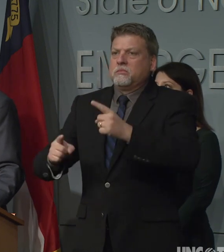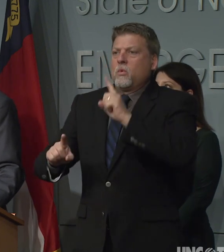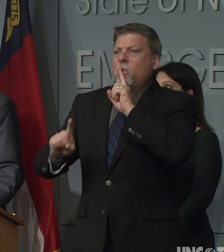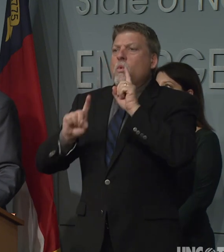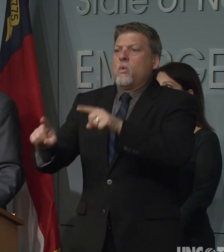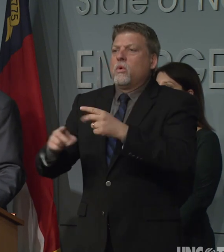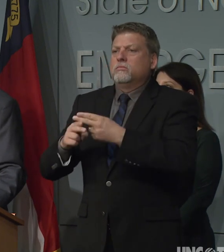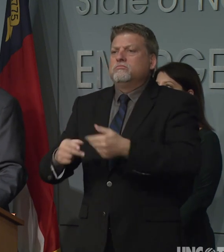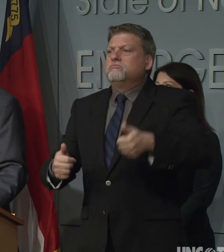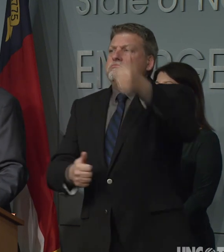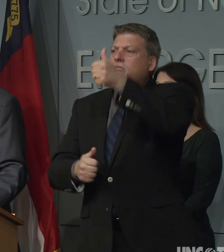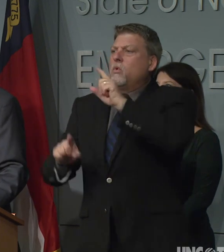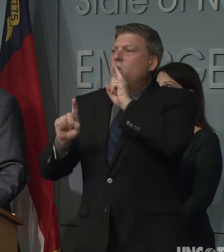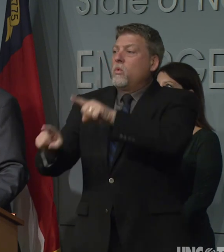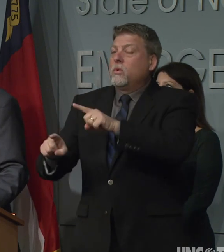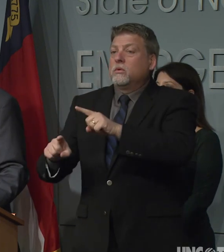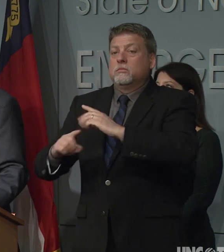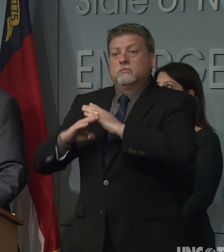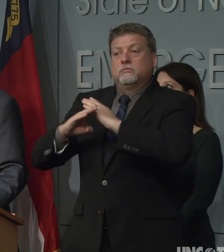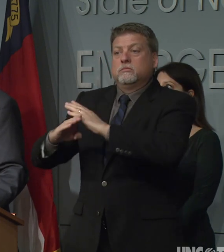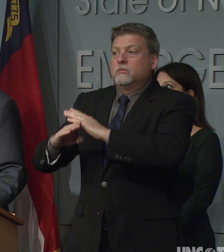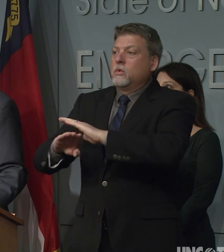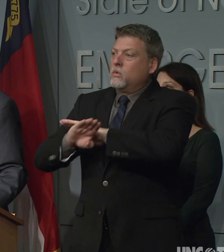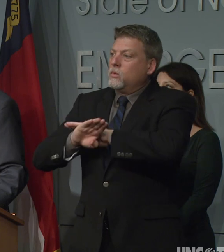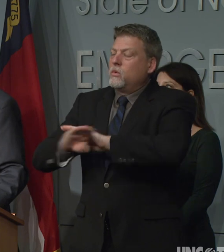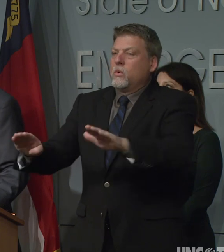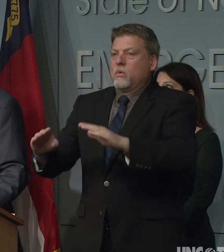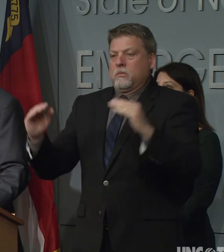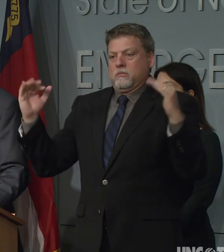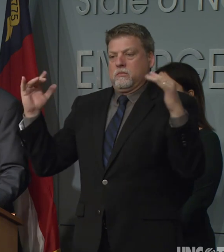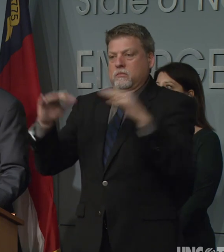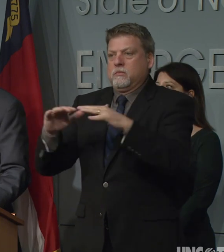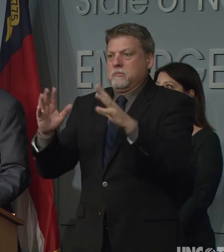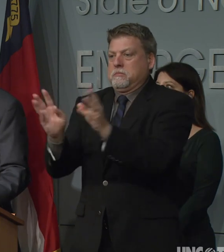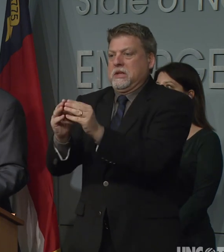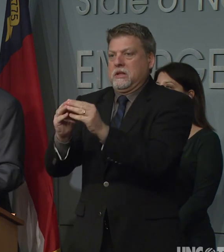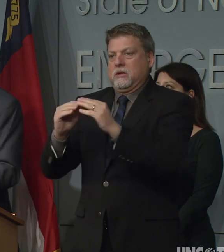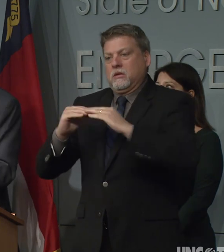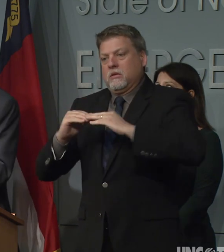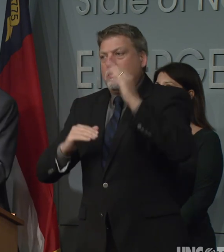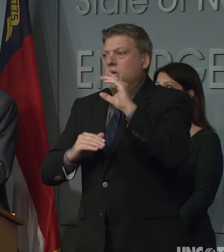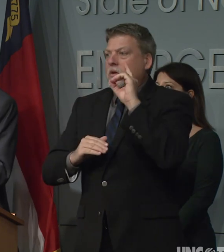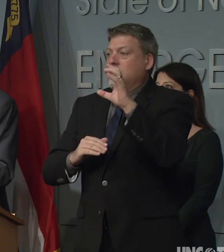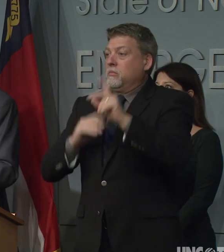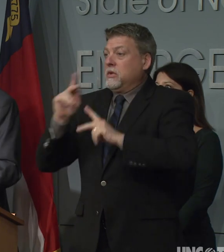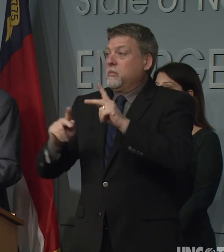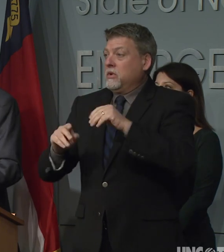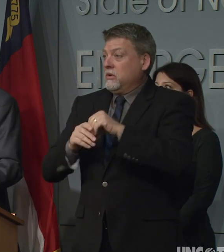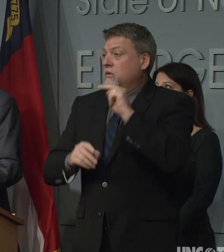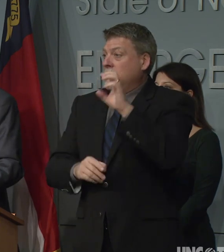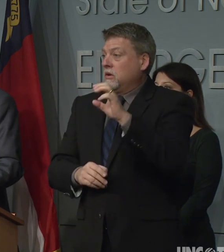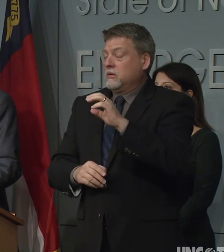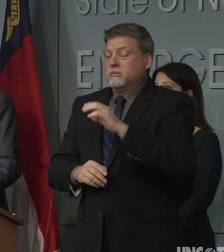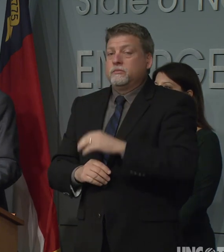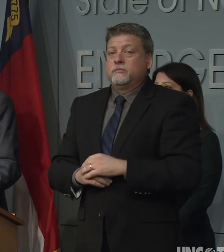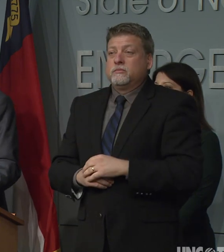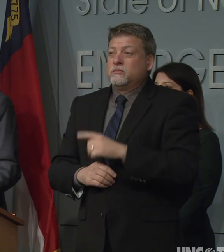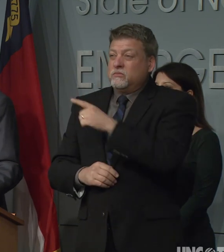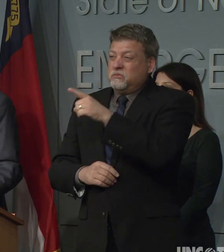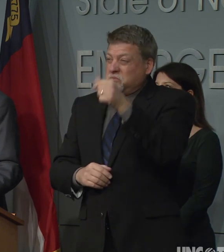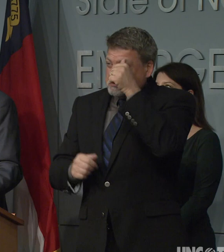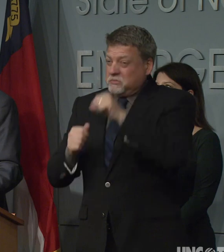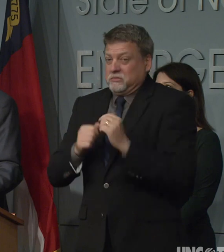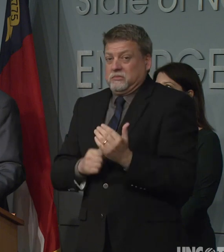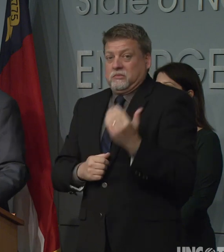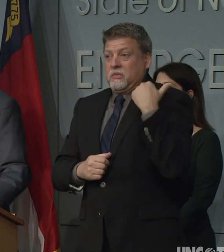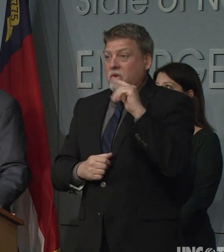aparente y congregaciones de más de cien personas en todo el Estado y como ustedes saben nosotros emitimos esta que ya